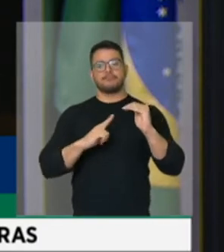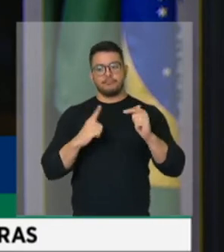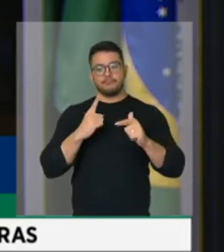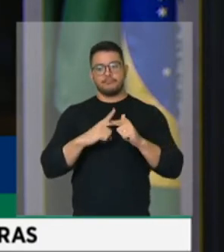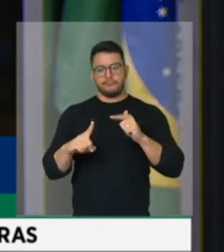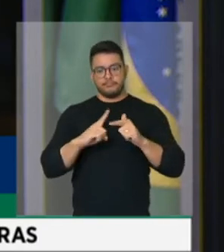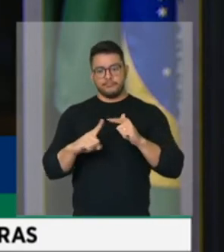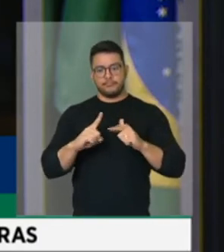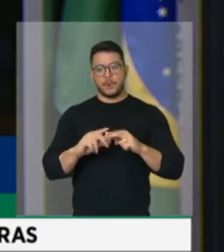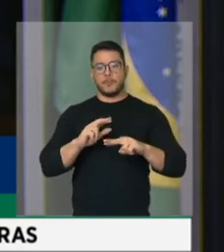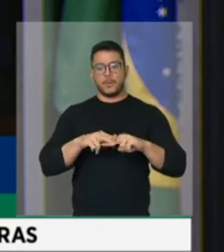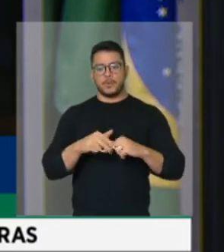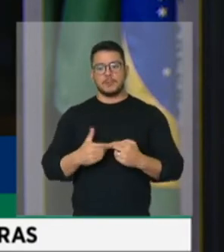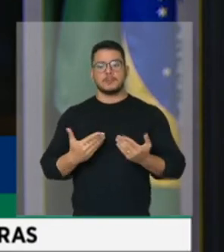SISTÊMICO PODE AUMENTAR E A ENERGIA DIMINUIR. VERDADE,